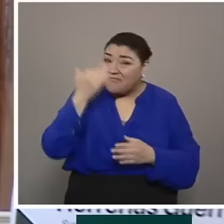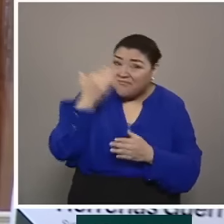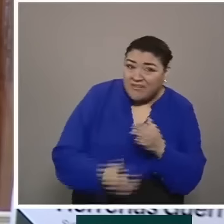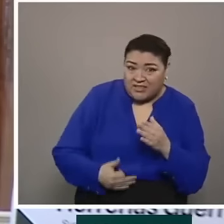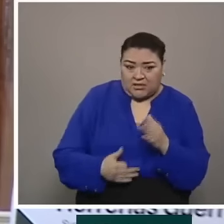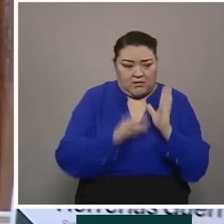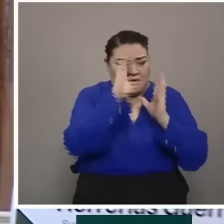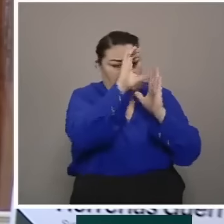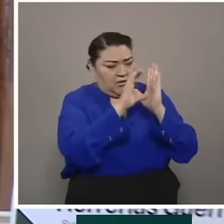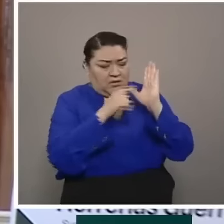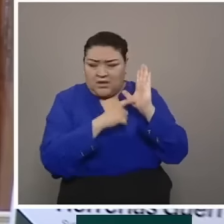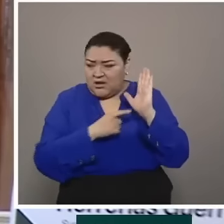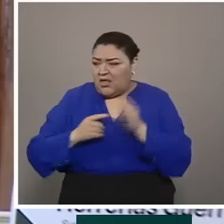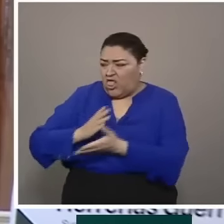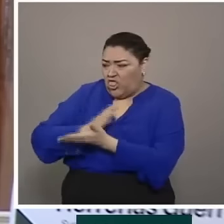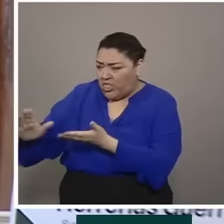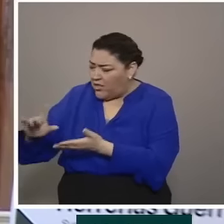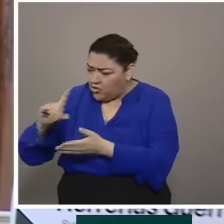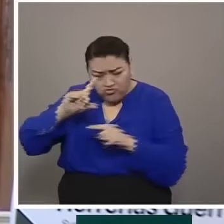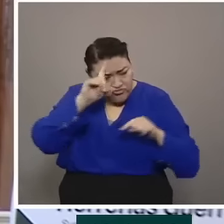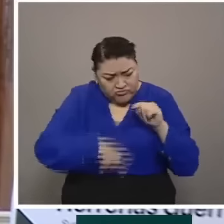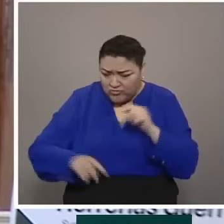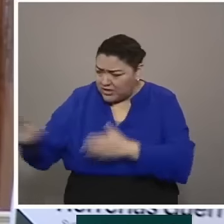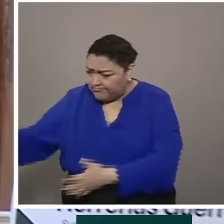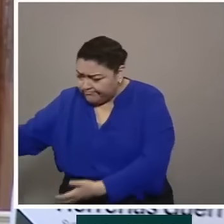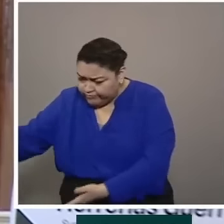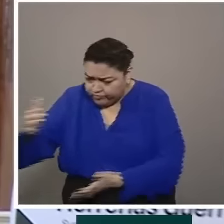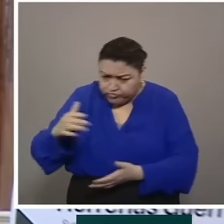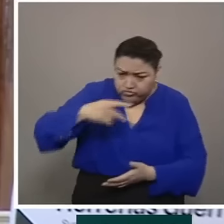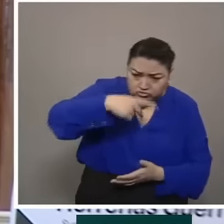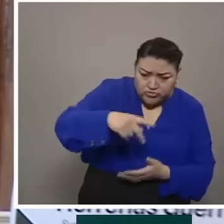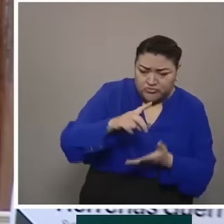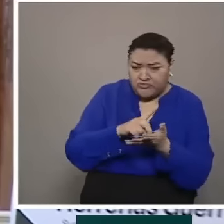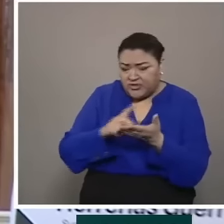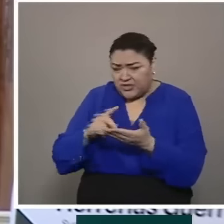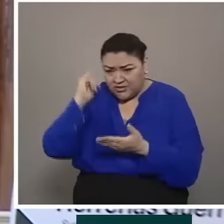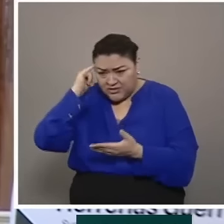mediante el reconocimiento de los derechos de ustedes, de los pueblos y comunidades indígenas.